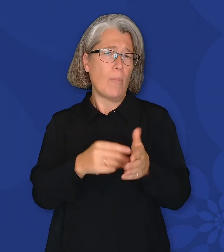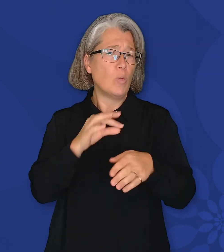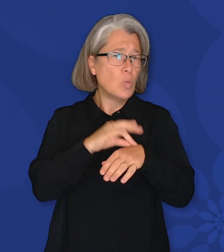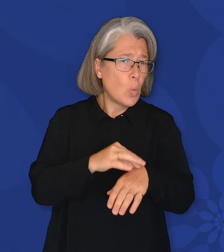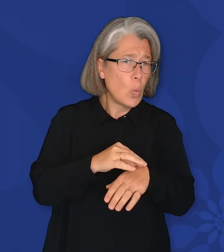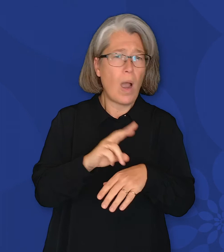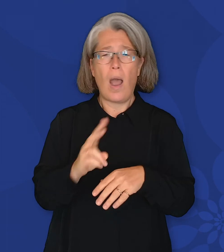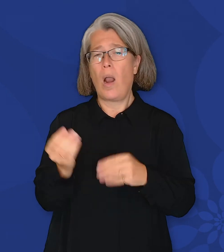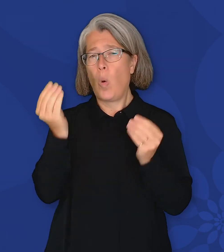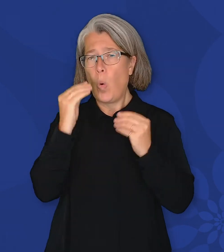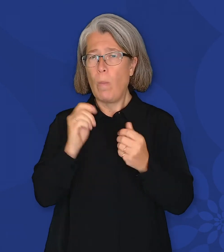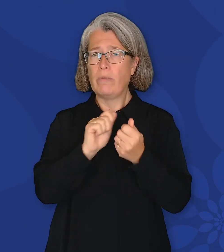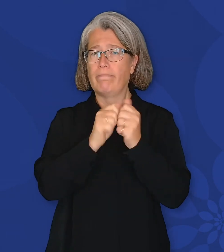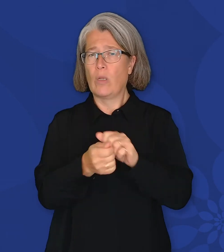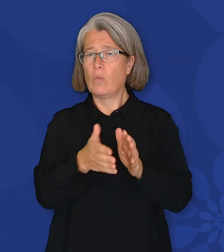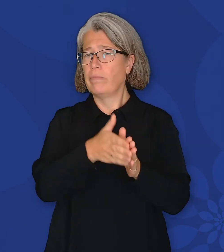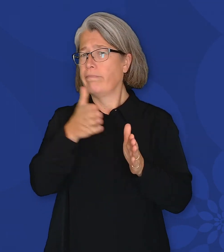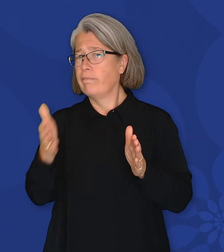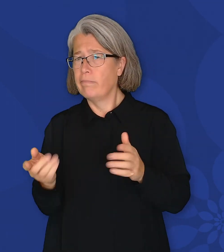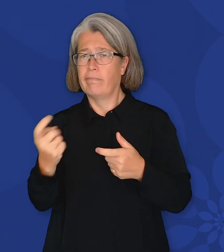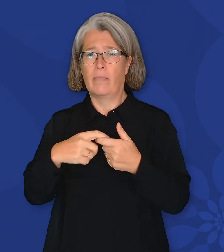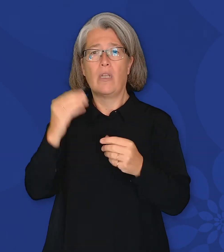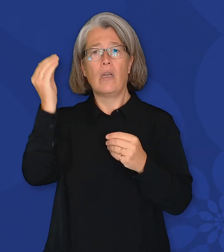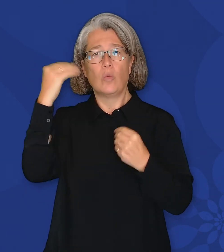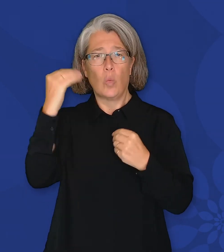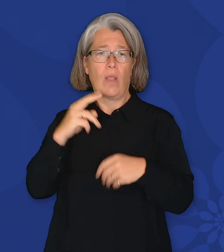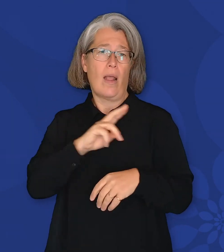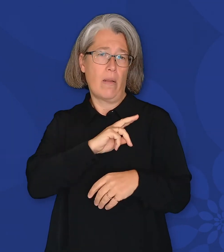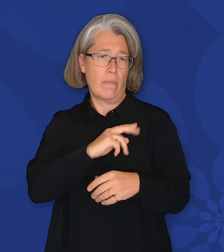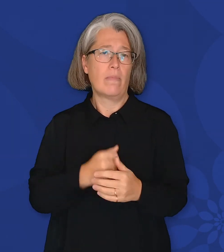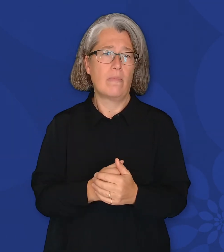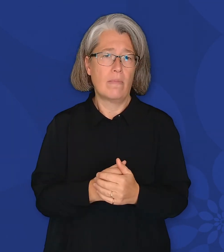sjukdom eller utbildning i övergångsskedet.